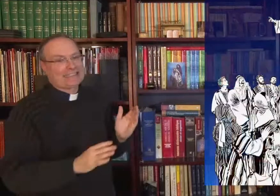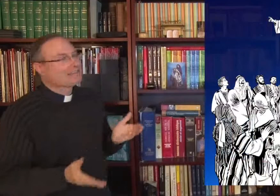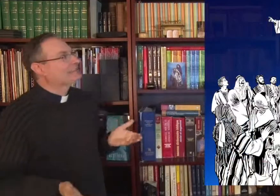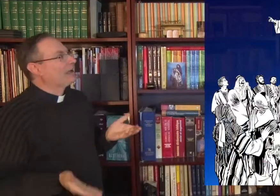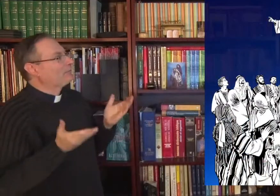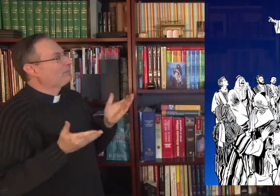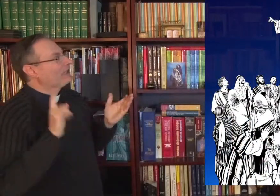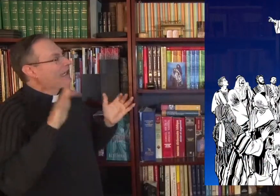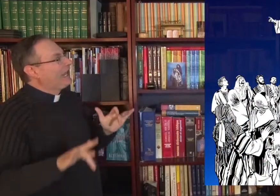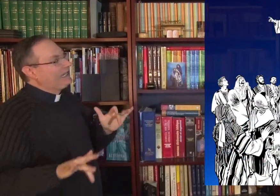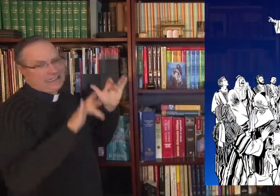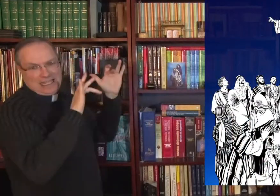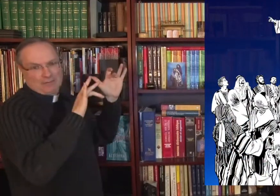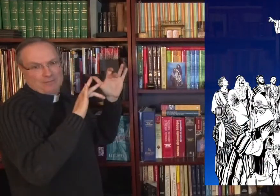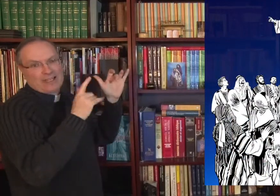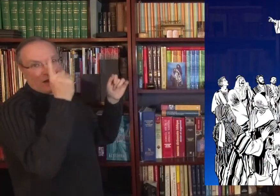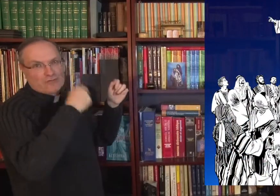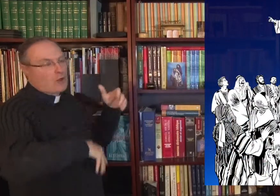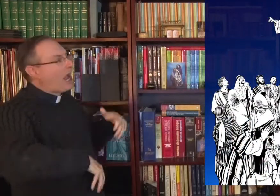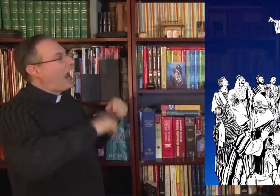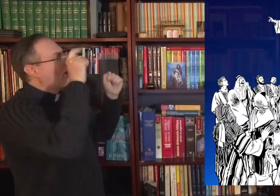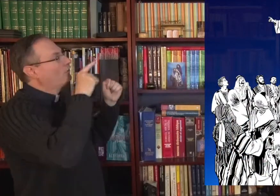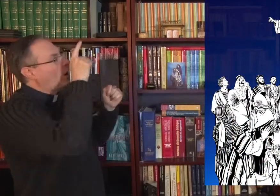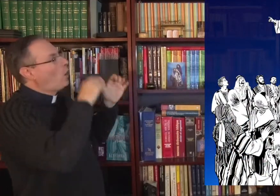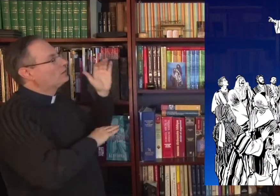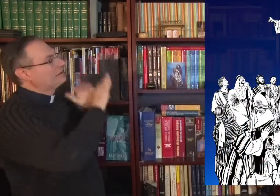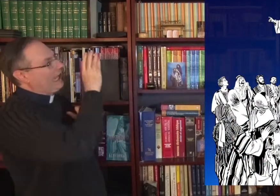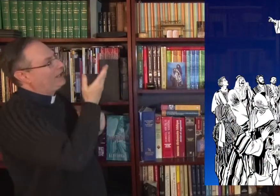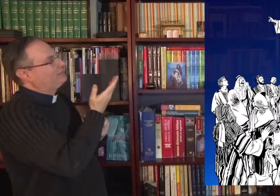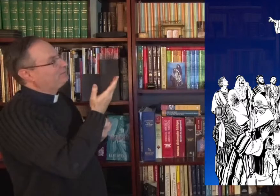il les quitta et fut enlevé au ciel.